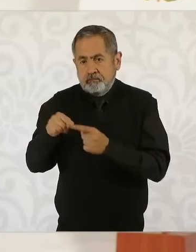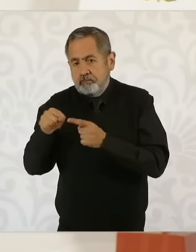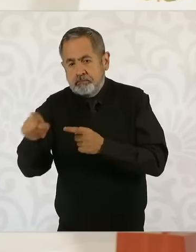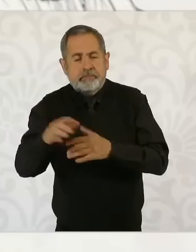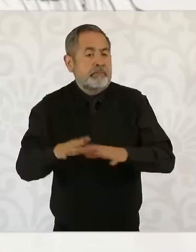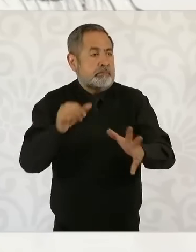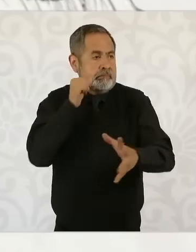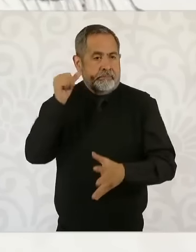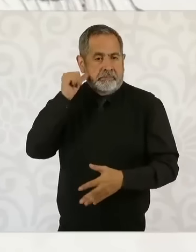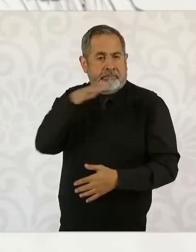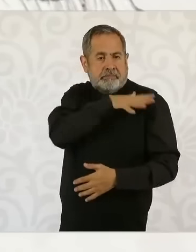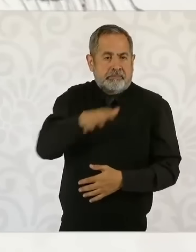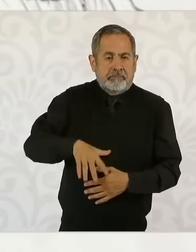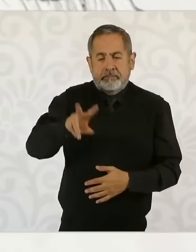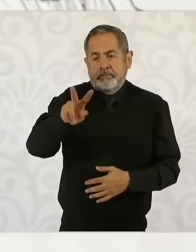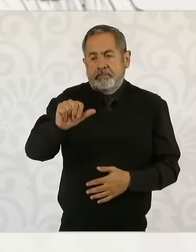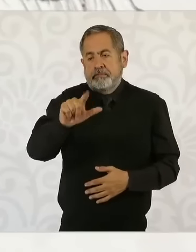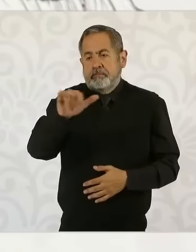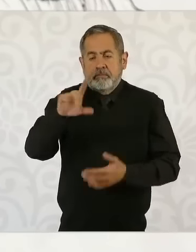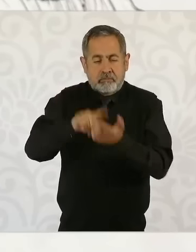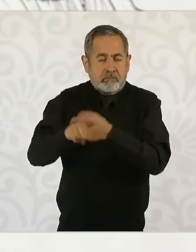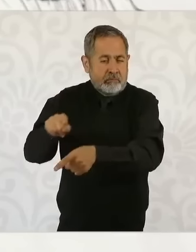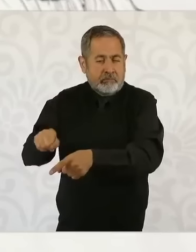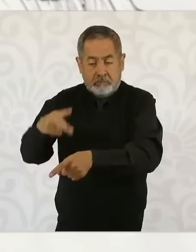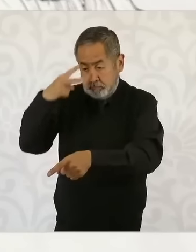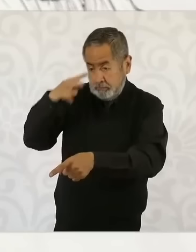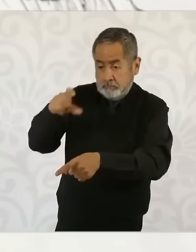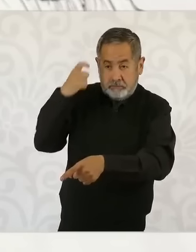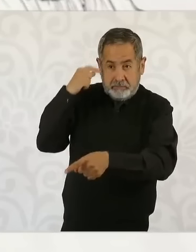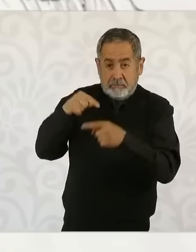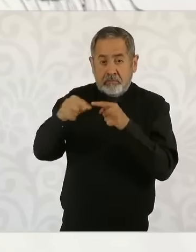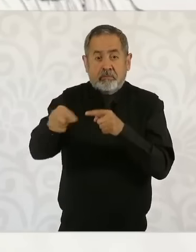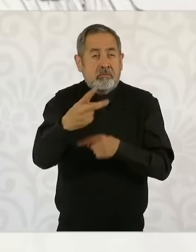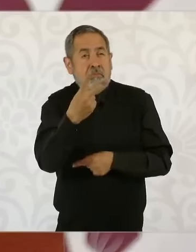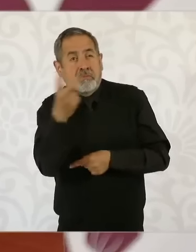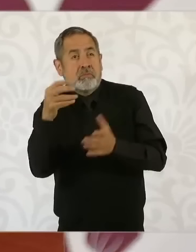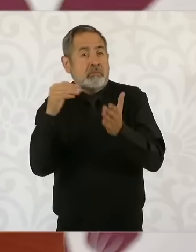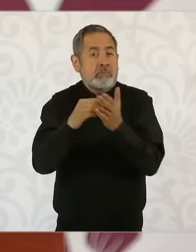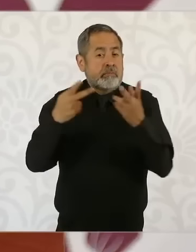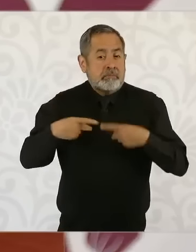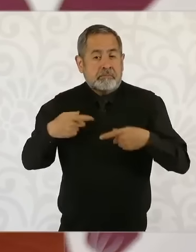vallejo decía que el méxico querétaro van a hacer como 200,000 empleos directos claro son